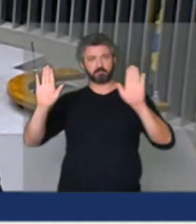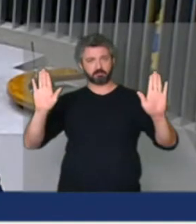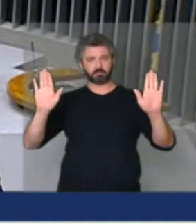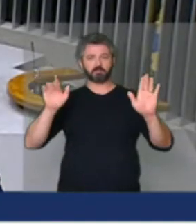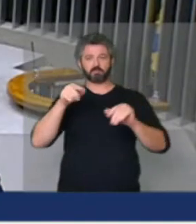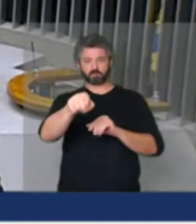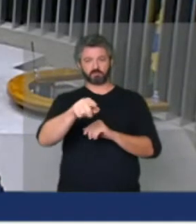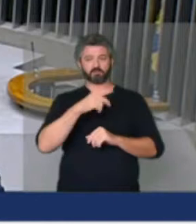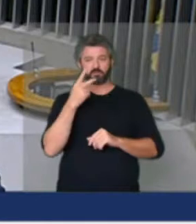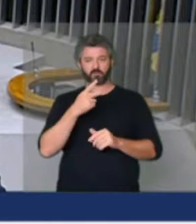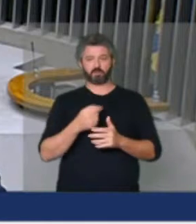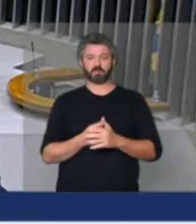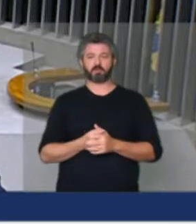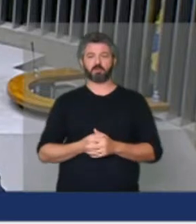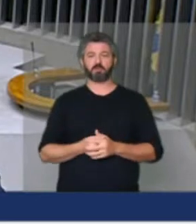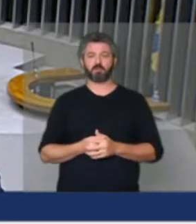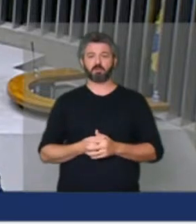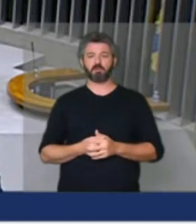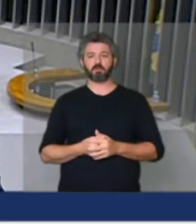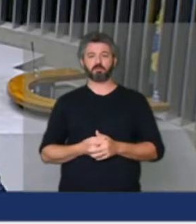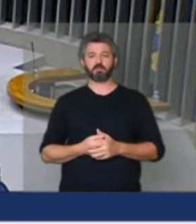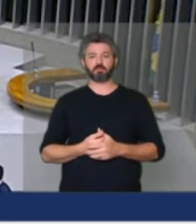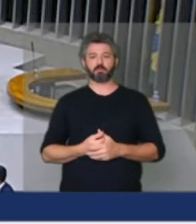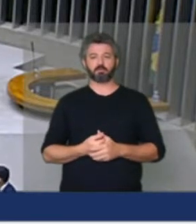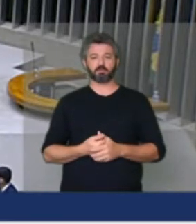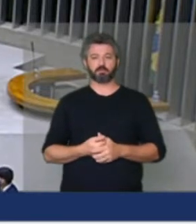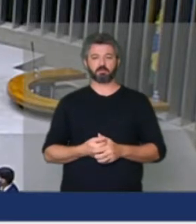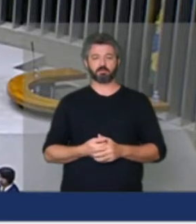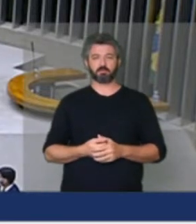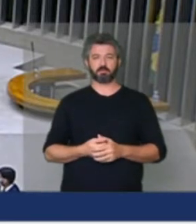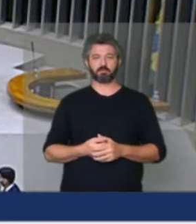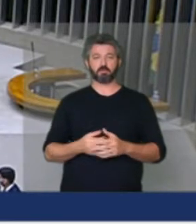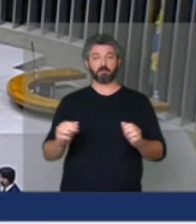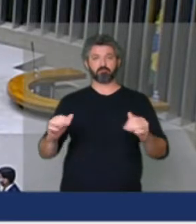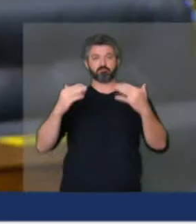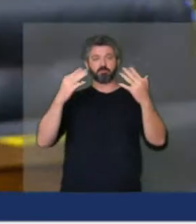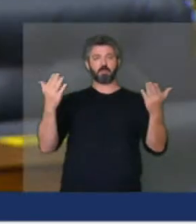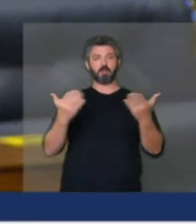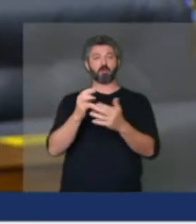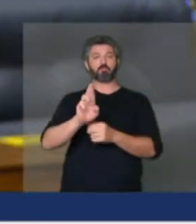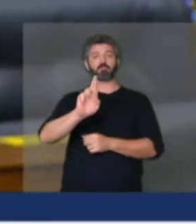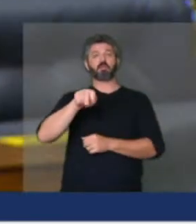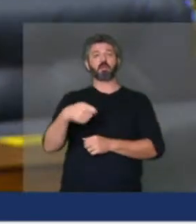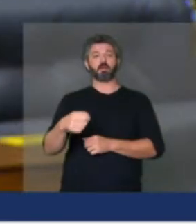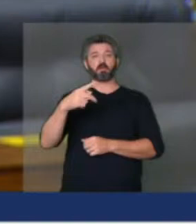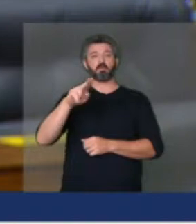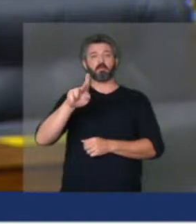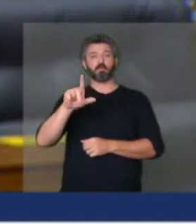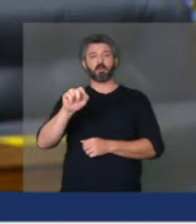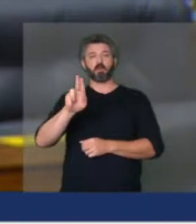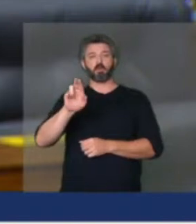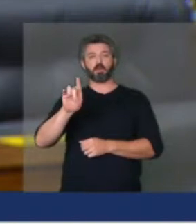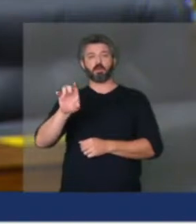ESTOU PEDINDO QUE AGUARDE VOSSA EXCELÊ NCIA. [DEPUTADO]: O ESCÂNDALO DO MOMENTO ESTÁ SENDO PROGZ ADO PELO MINISTRO PAULO GUEDES, MINISTRO DA